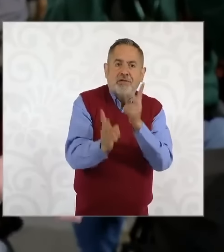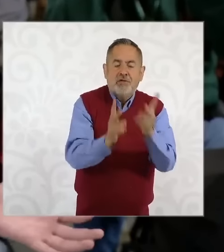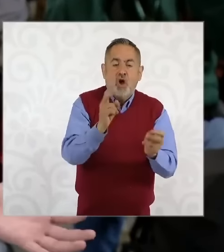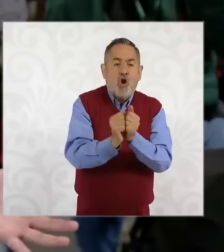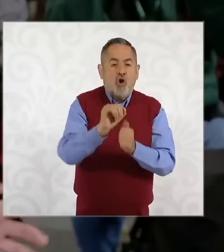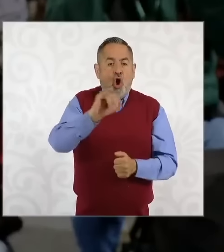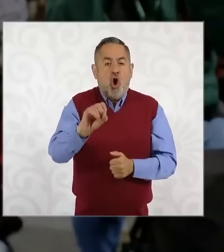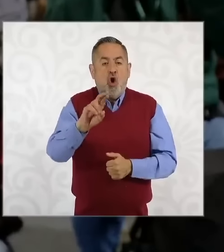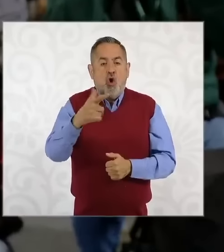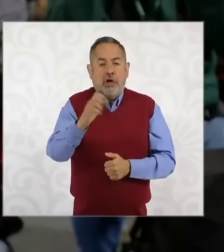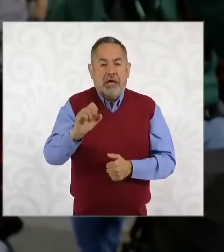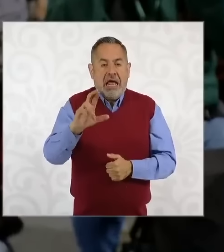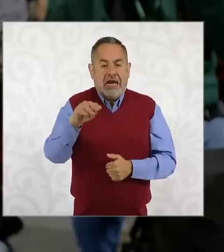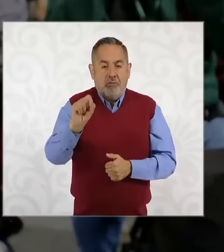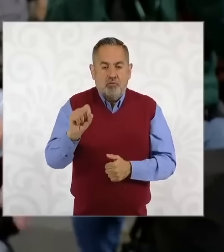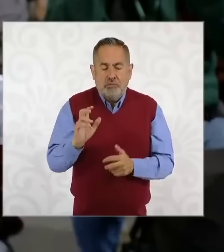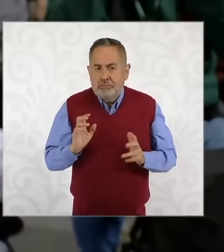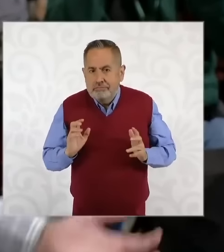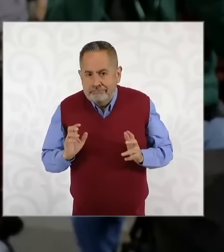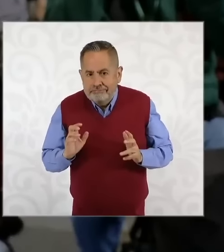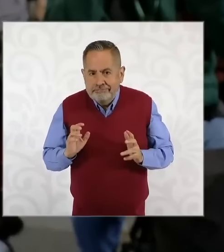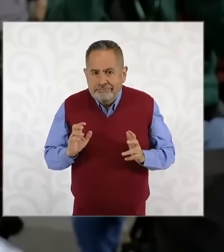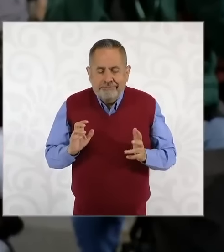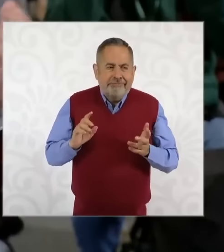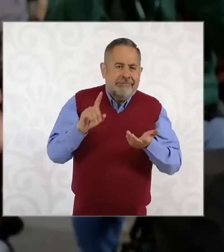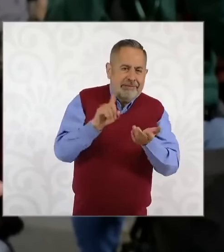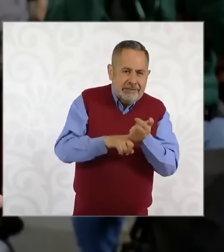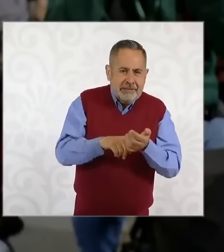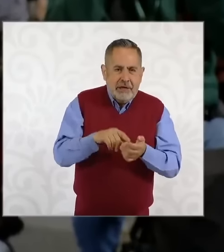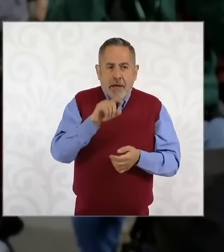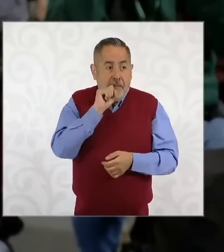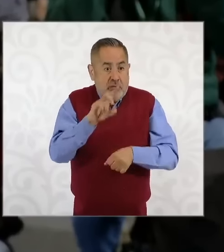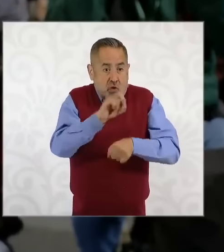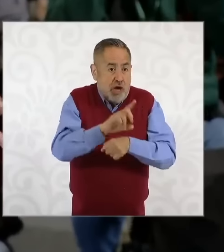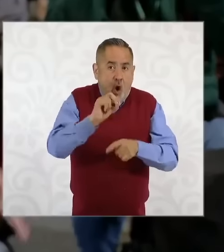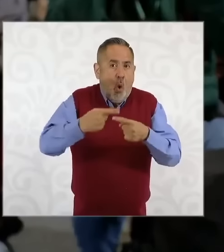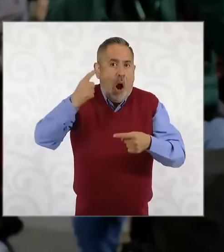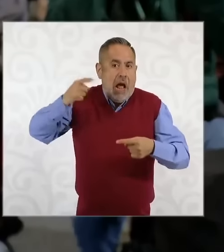No hay forma cierta de saber si ocurre el mismo día o es pregrabada, pero en la coyuntura de las